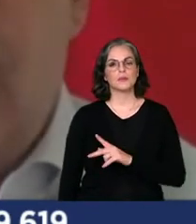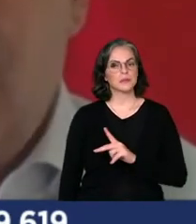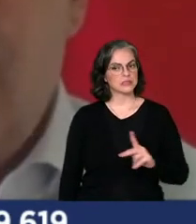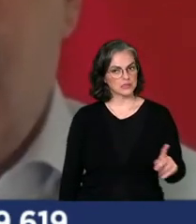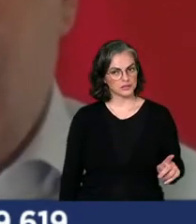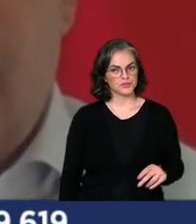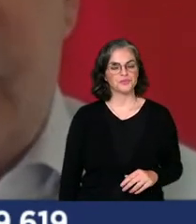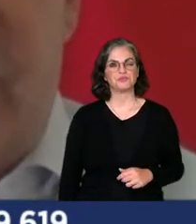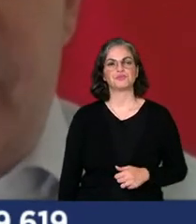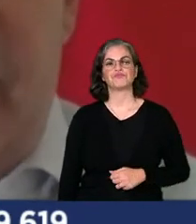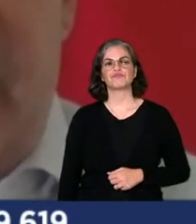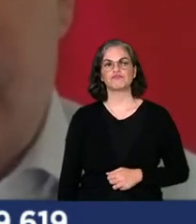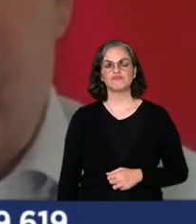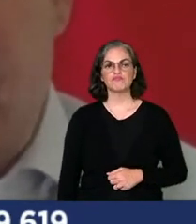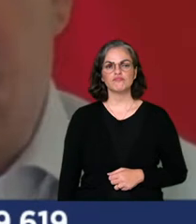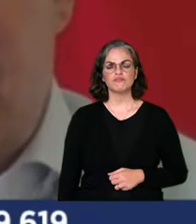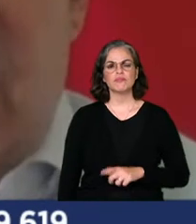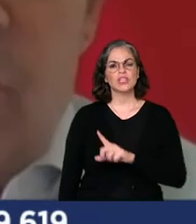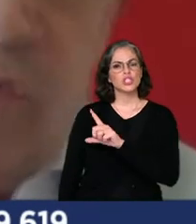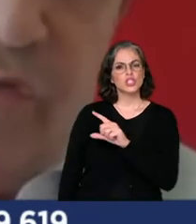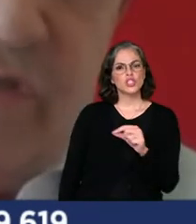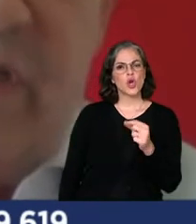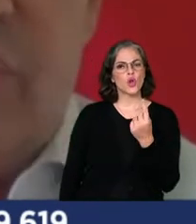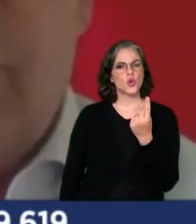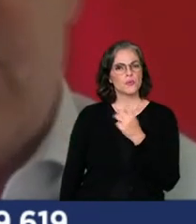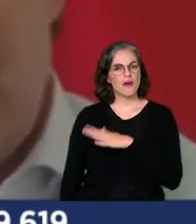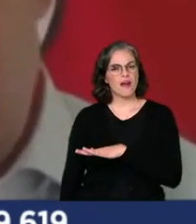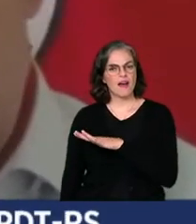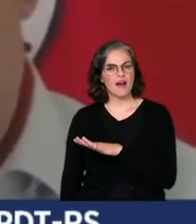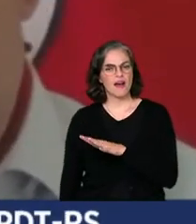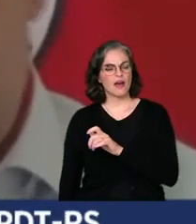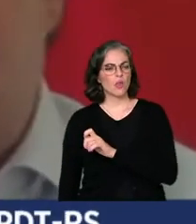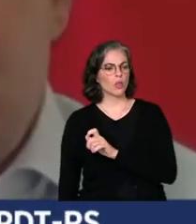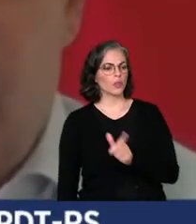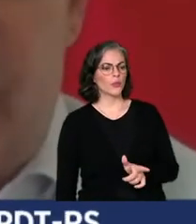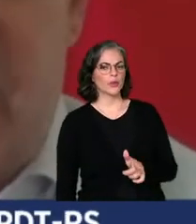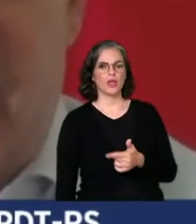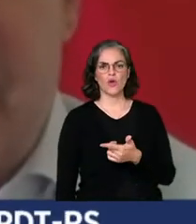PRESIDENTE, VEJA BEM , PRIORIZAR O OUTRO SEGMENTO, SAÚDE, EDUCAÇÃO, SEGURANÇA